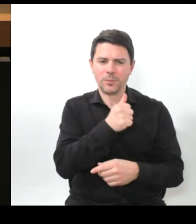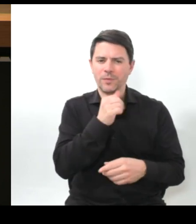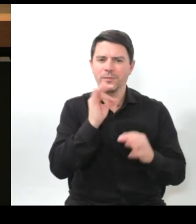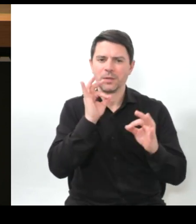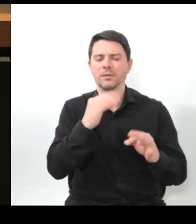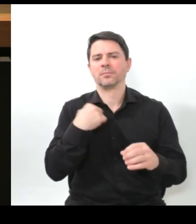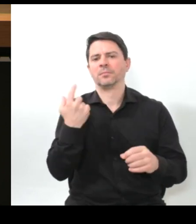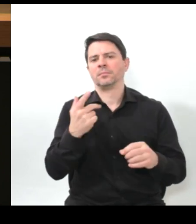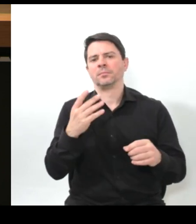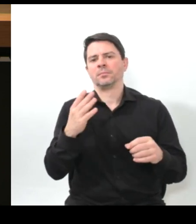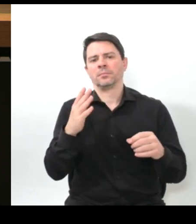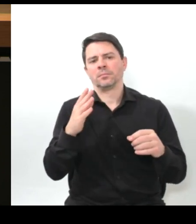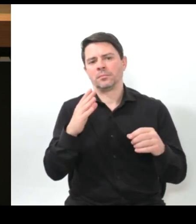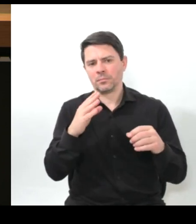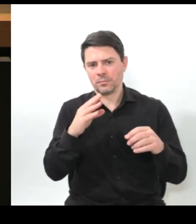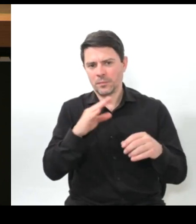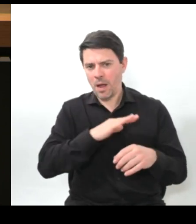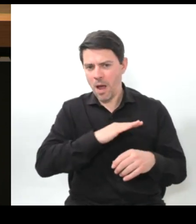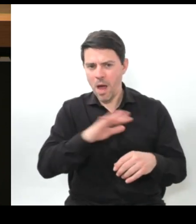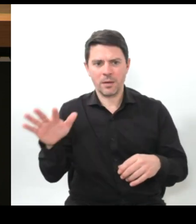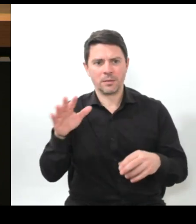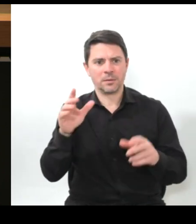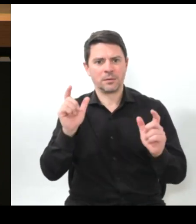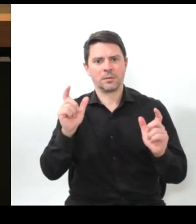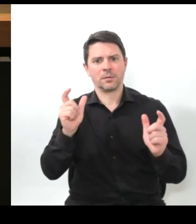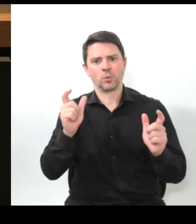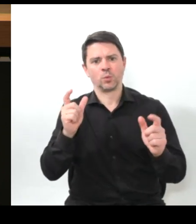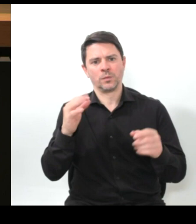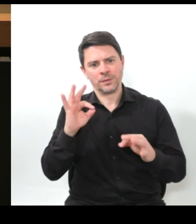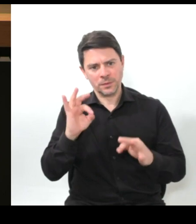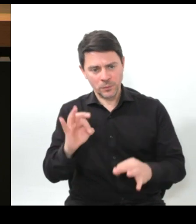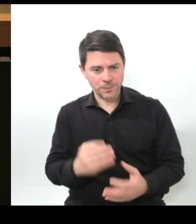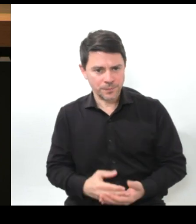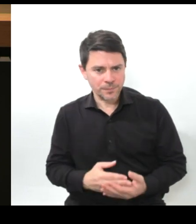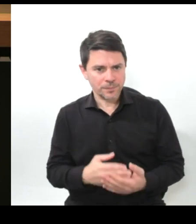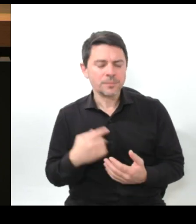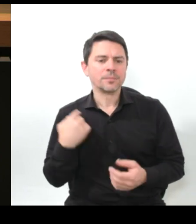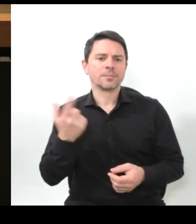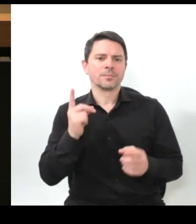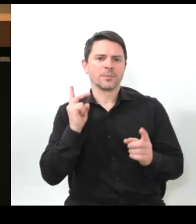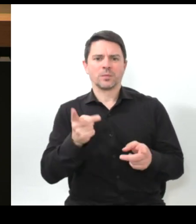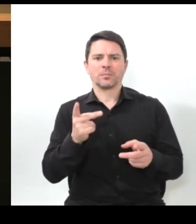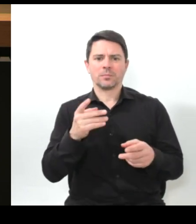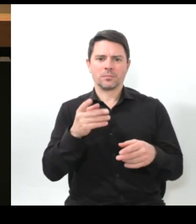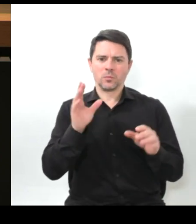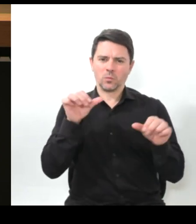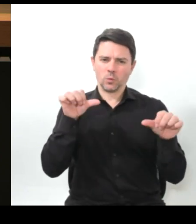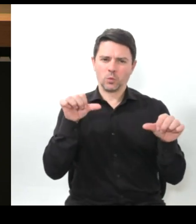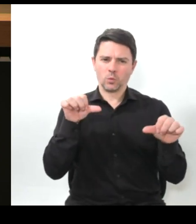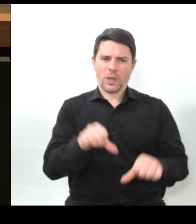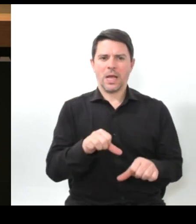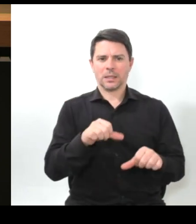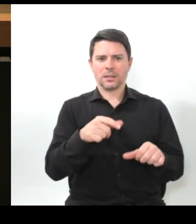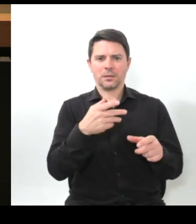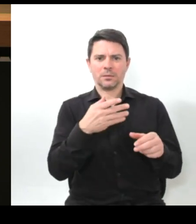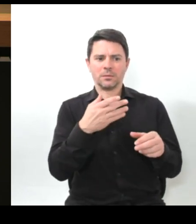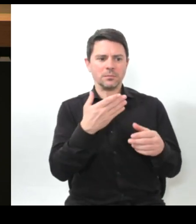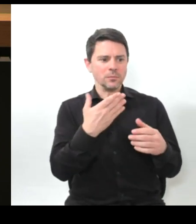Bedingungen attraktiver gestalten. Hier muss mindestens der Praxiseinsatz der Studierenden in den Einrichtungen angemessen vergütet werden.